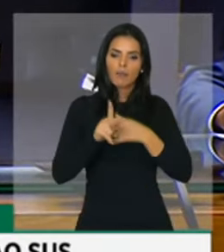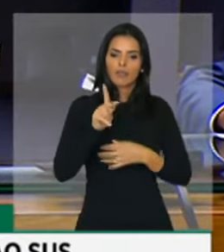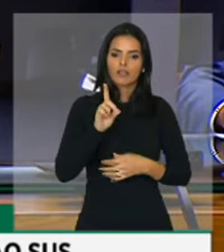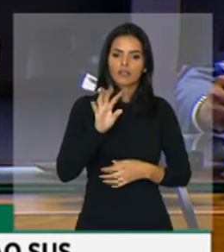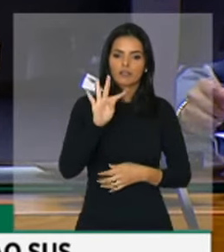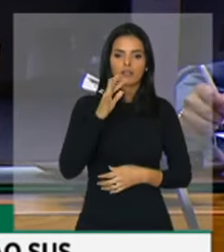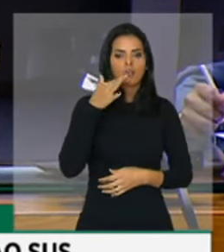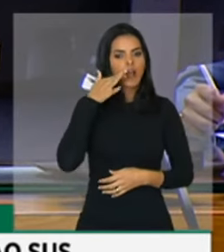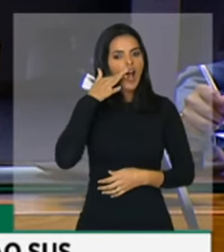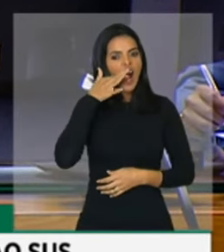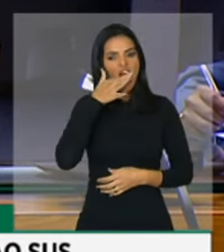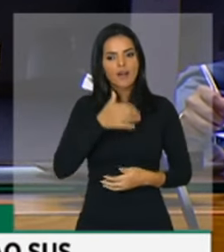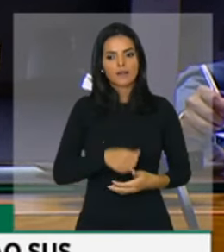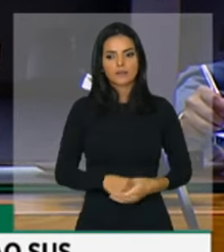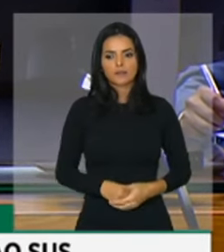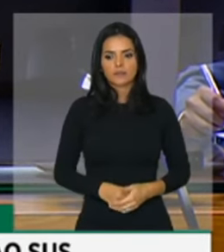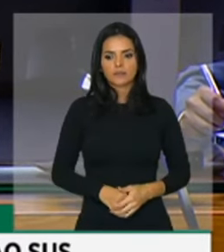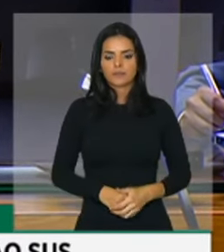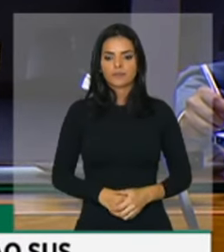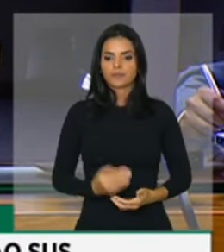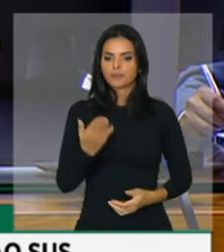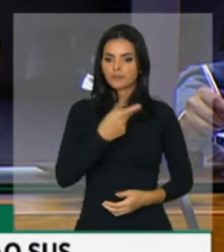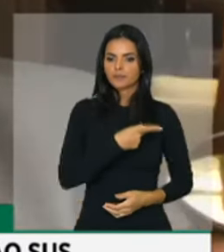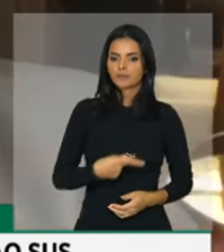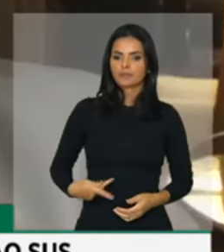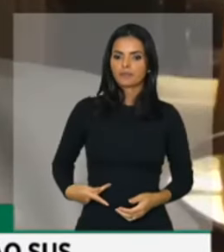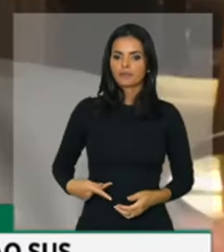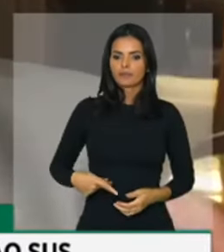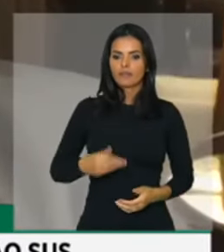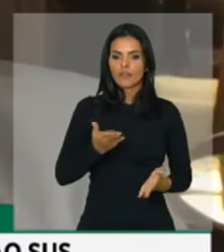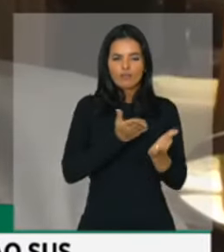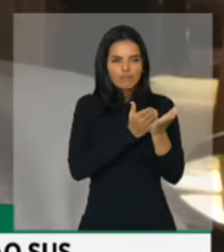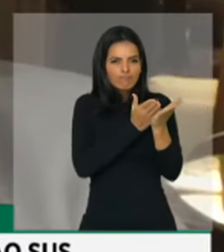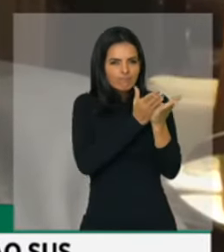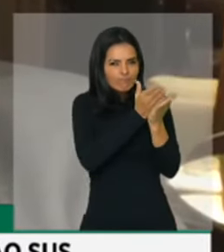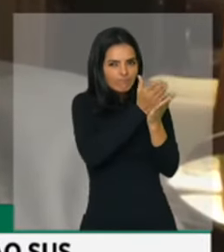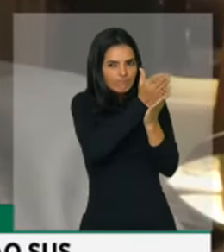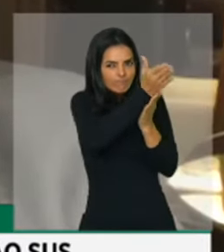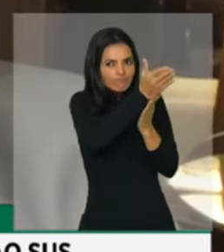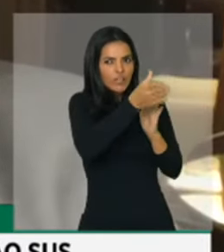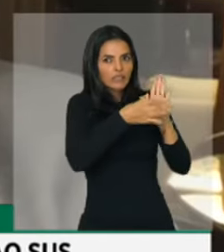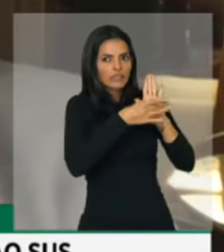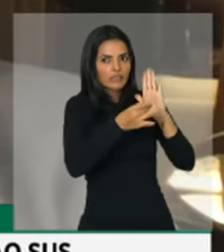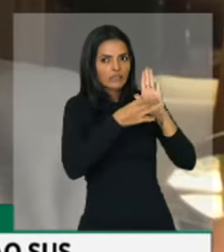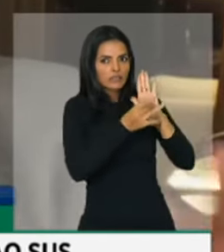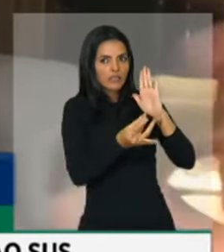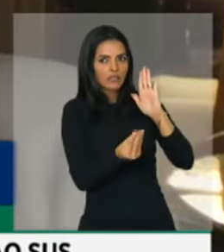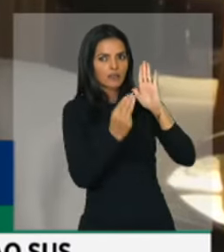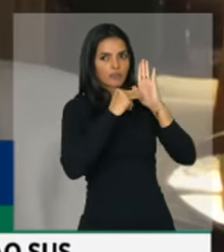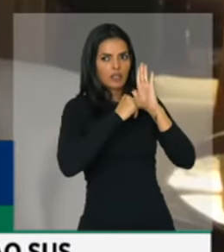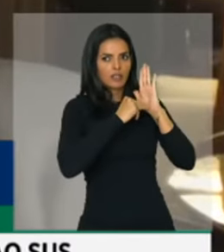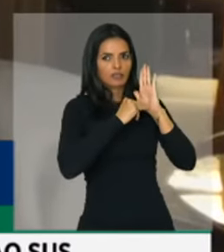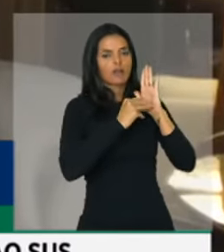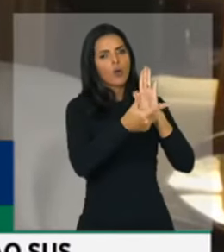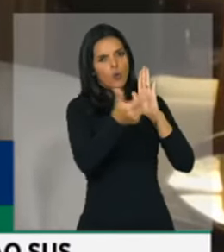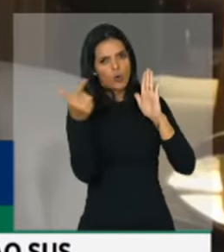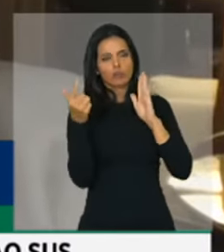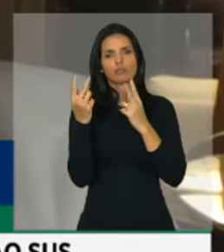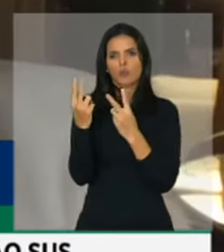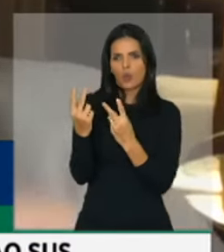PRESIDENTE, EU SOU CRITERIOSO COM A APRESENTAÇÃO DE DESTAQUES E EMENDAS, NÃO QUE OS OUTROS NÃO SEJAM. EU NÃO FICO COLOCANDO DESTAQUE É TOA, ESSE DESTAQUE QUE EU